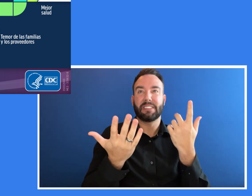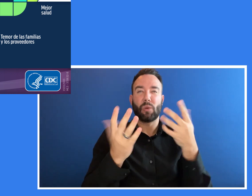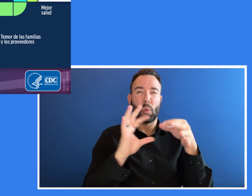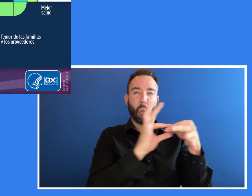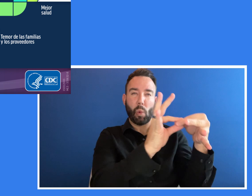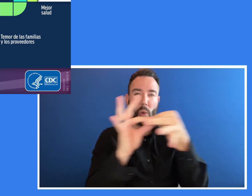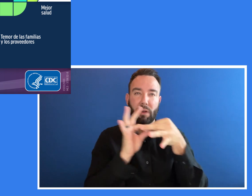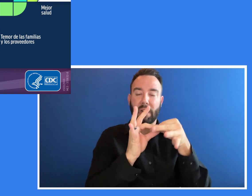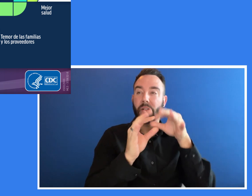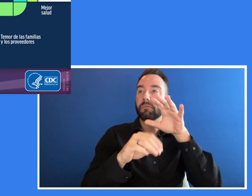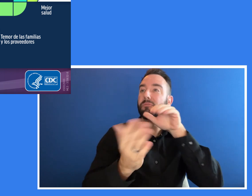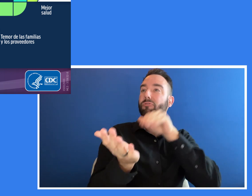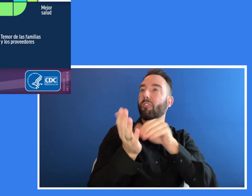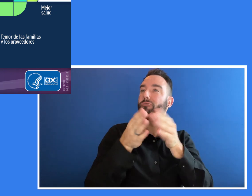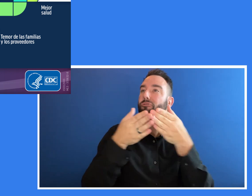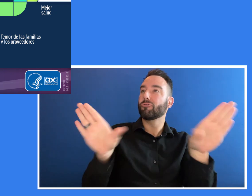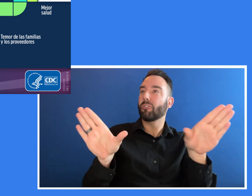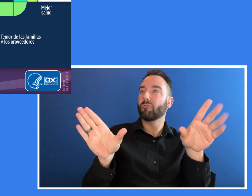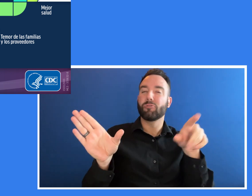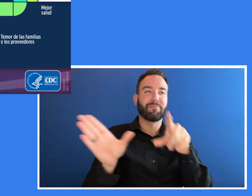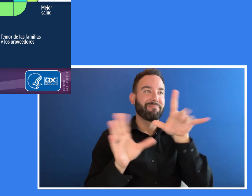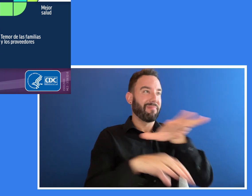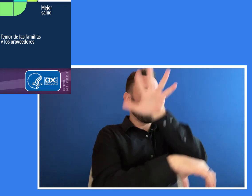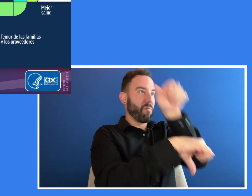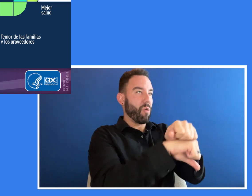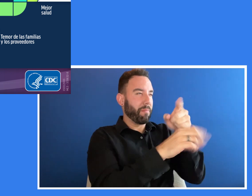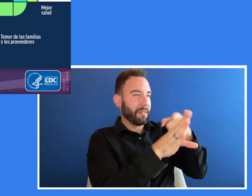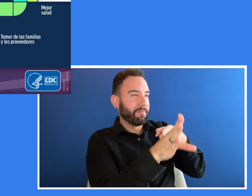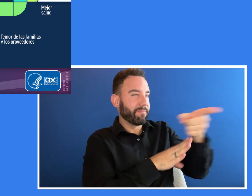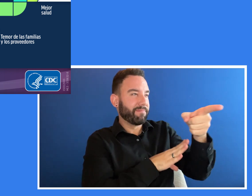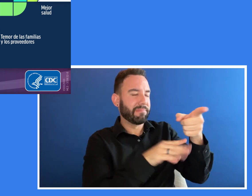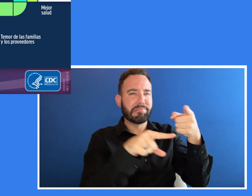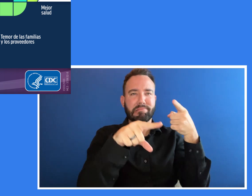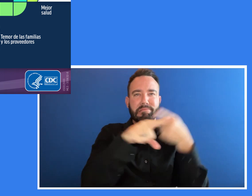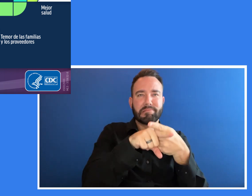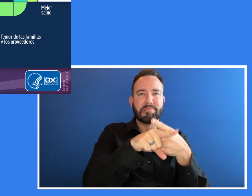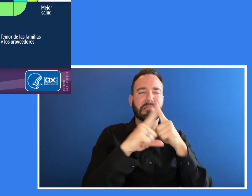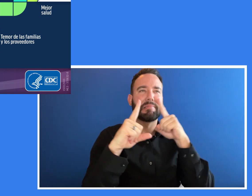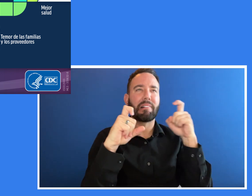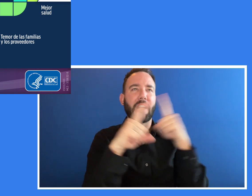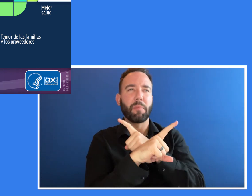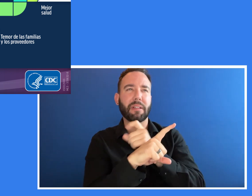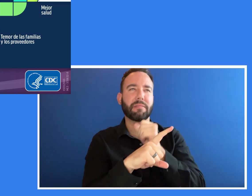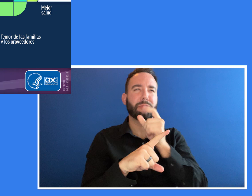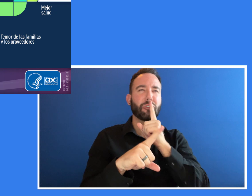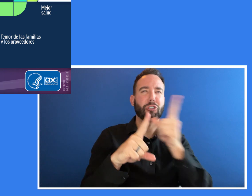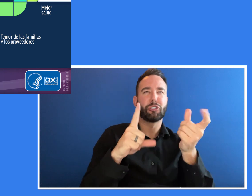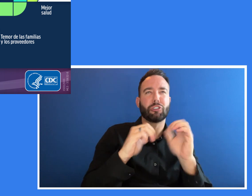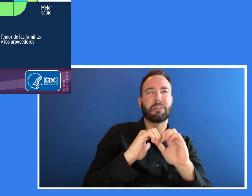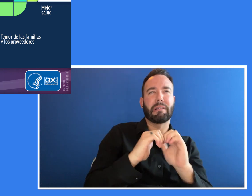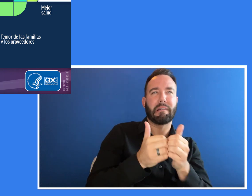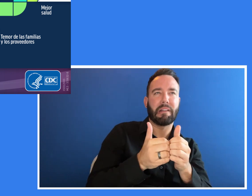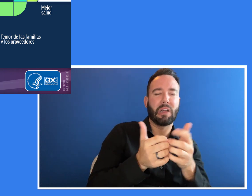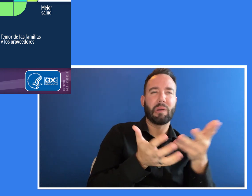Las familias también podrían tener temores sobre los potenciales efectos secundarios de los medicamentos